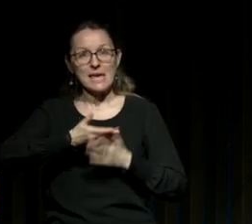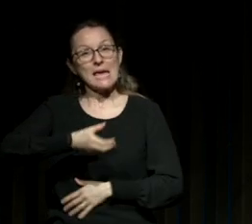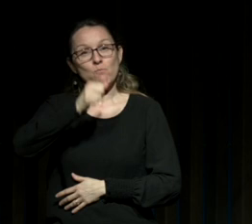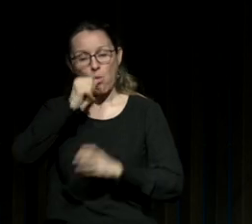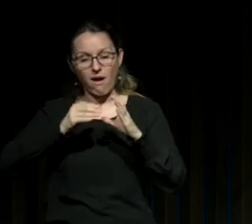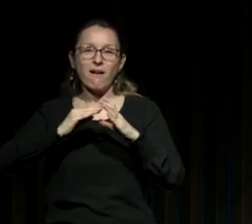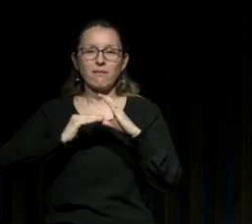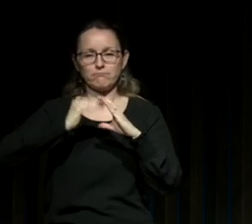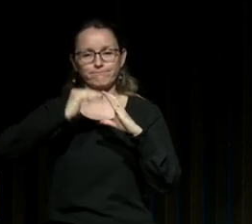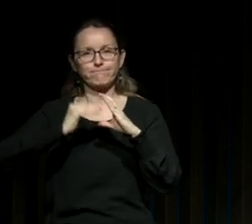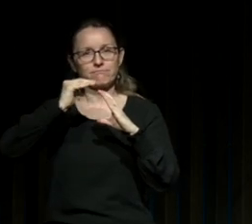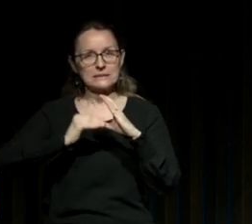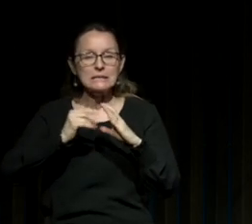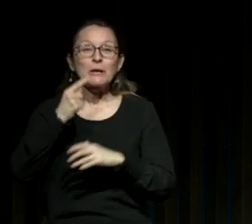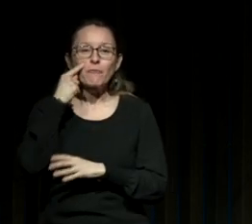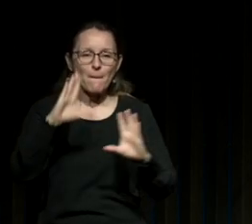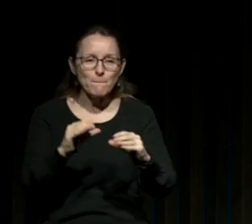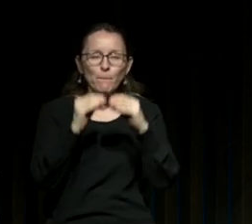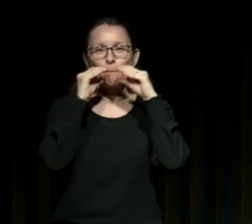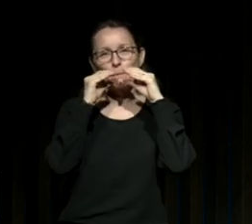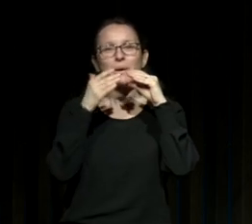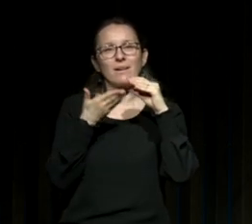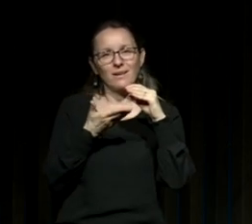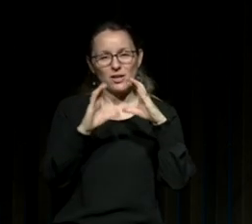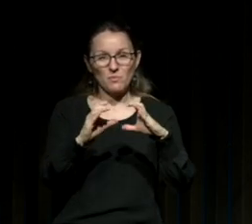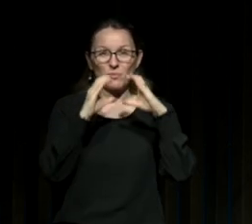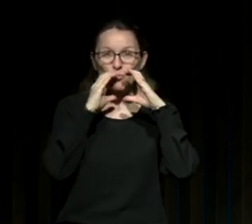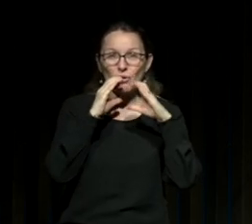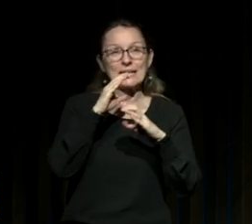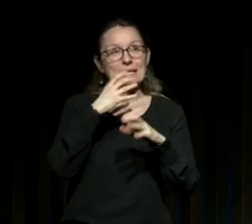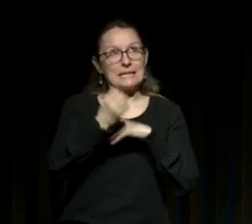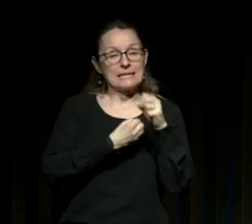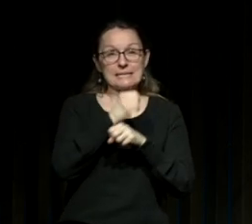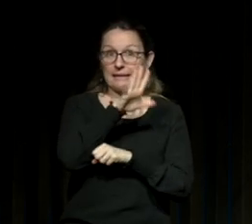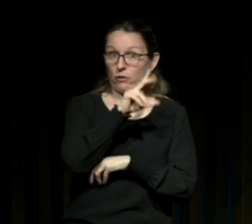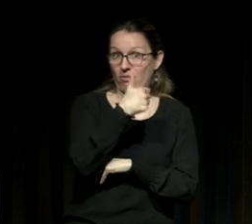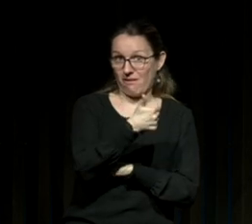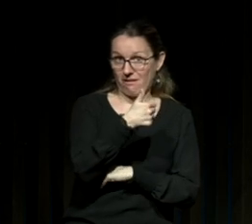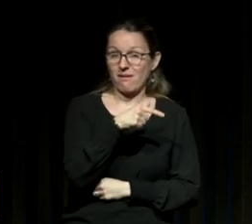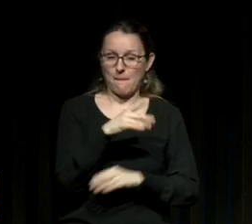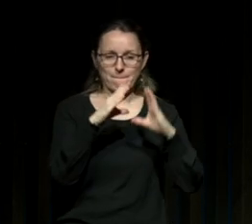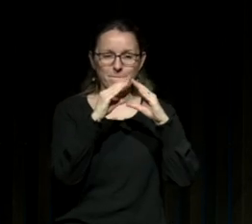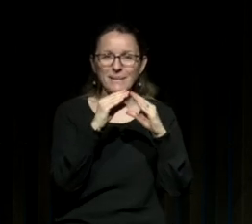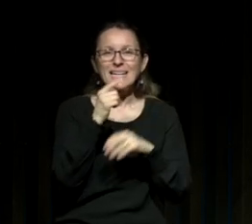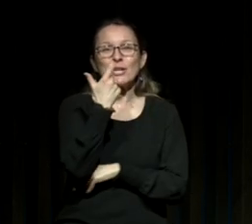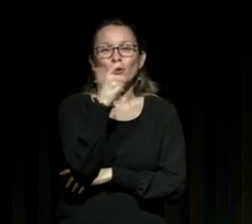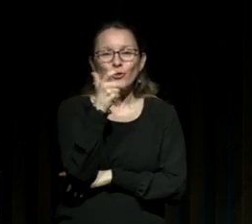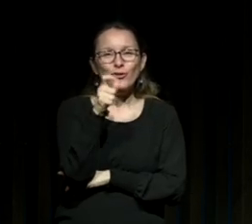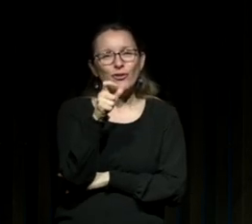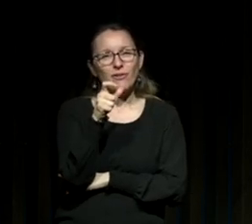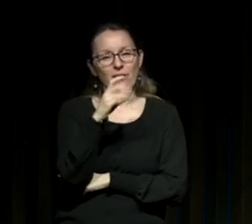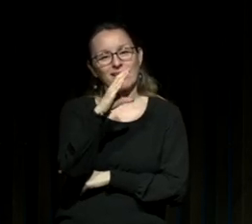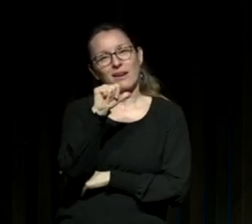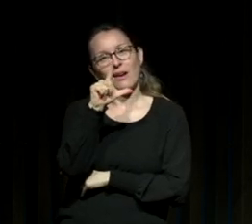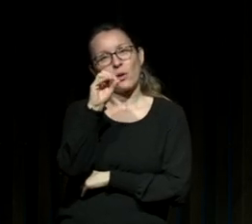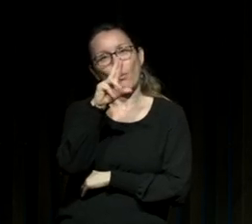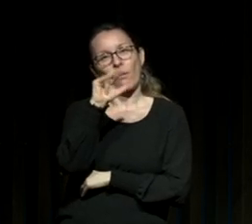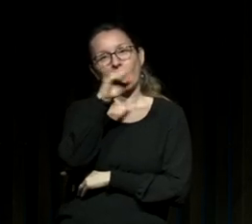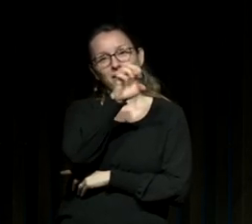le burger king en 51 hamburgers qui faisait 200 calories est bien le même sandwich maintenant